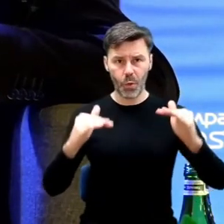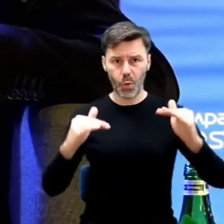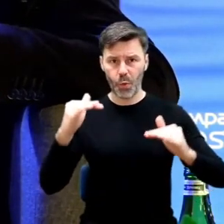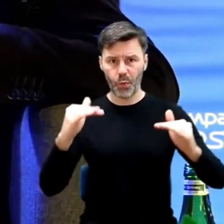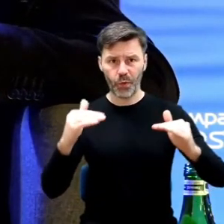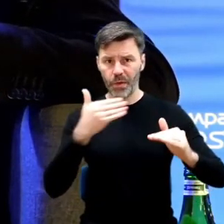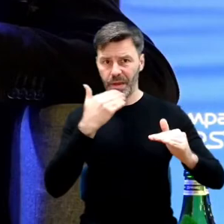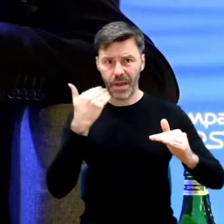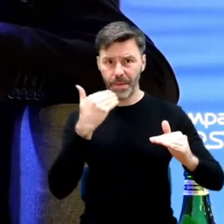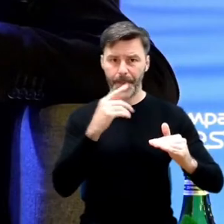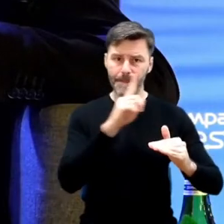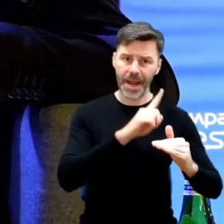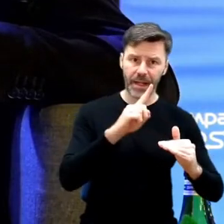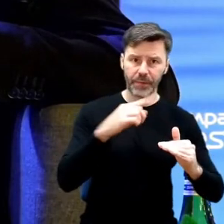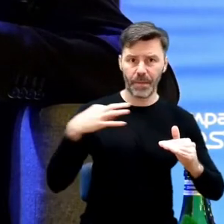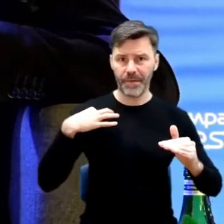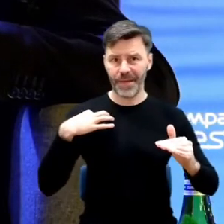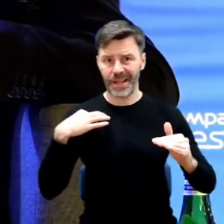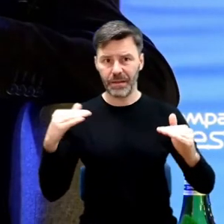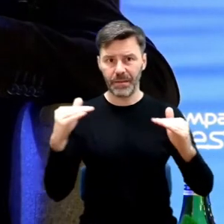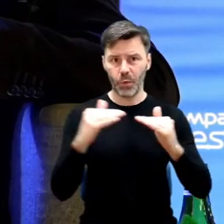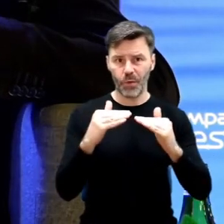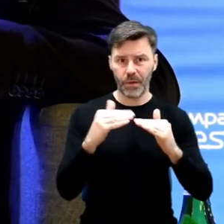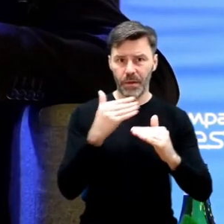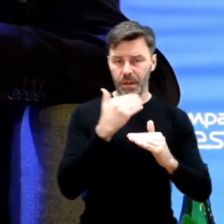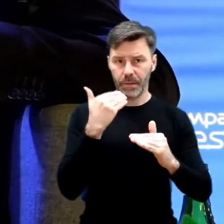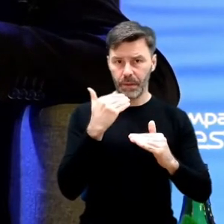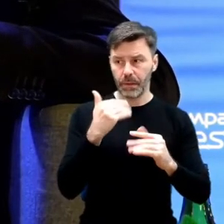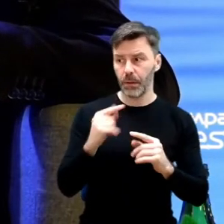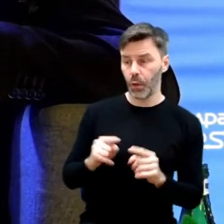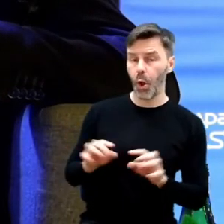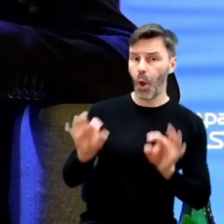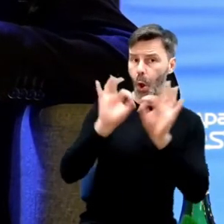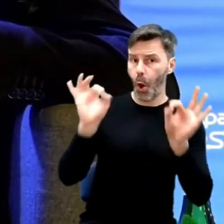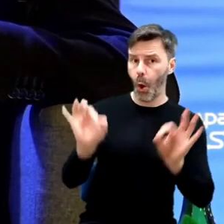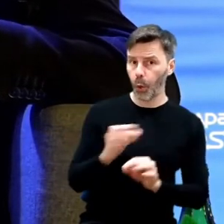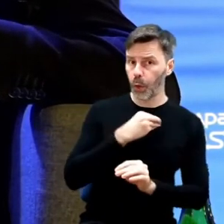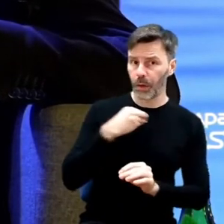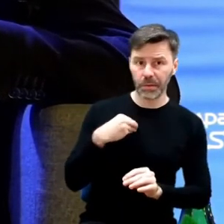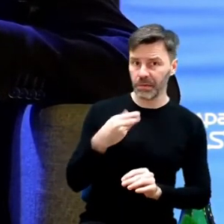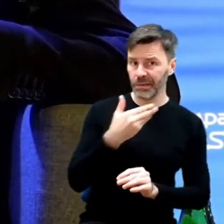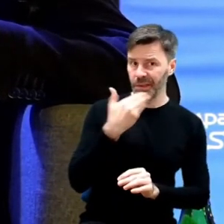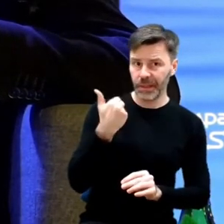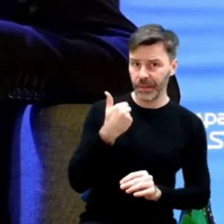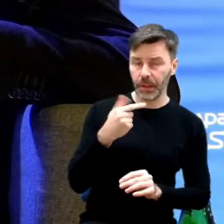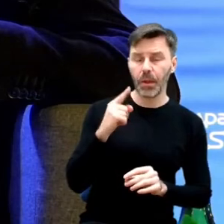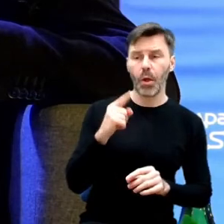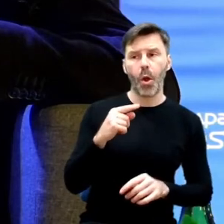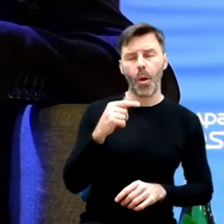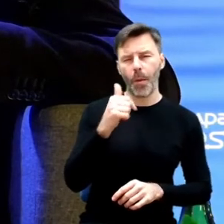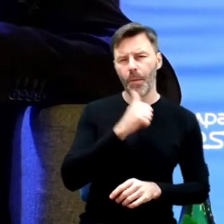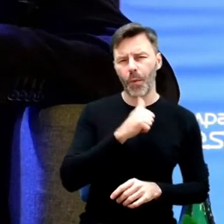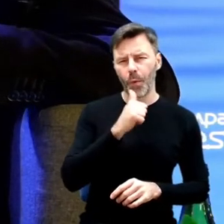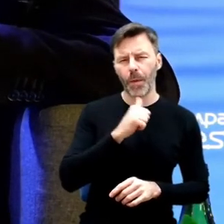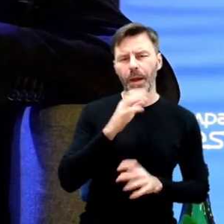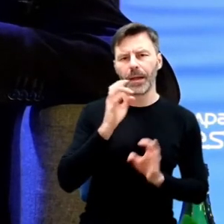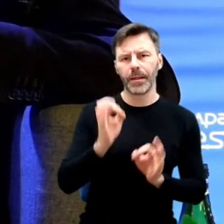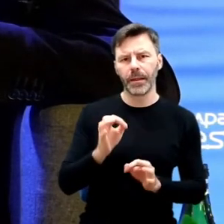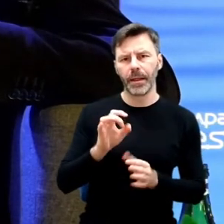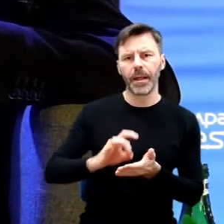W sensie w skali ogólnokrajowej? Nie. Taki balans próbuje budować taka gmina jak Pleszew